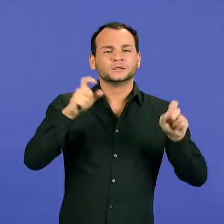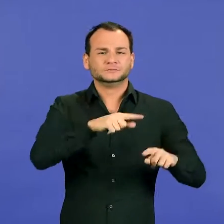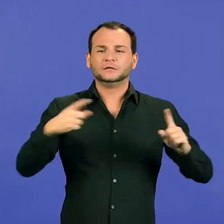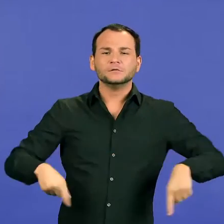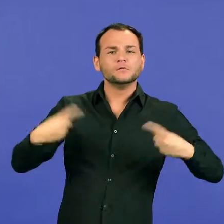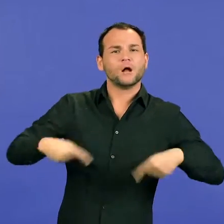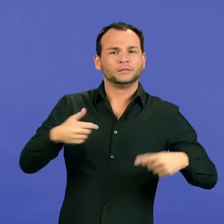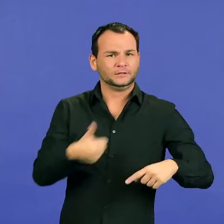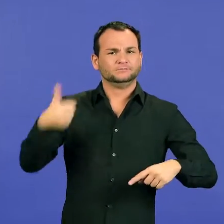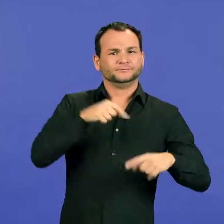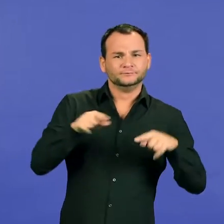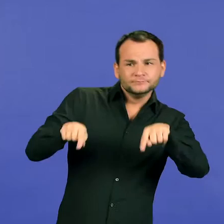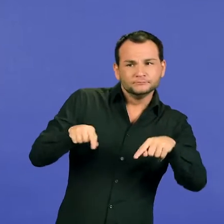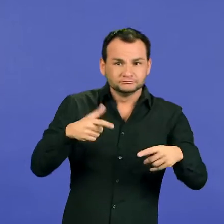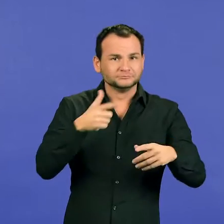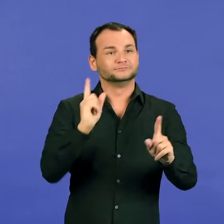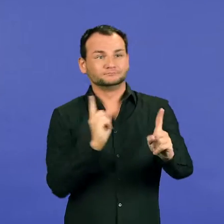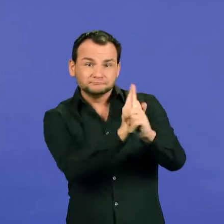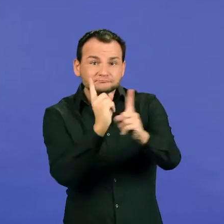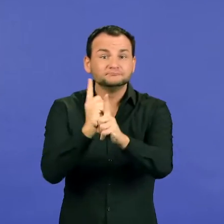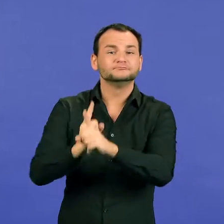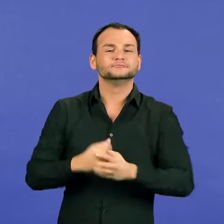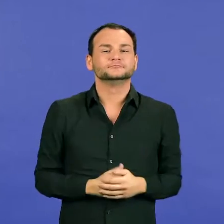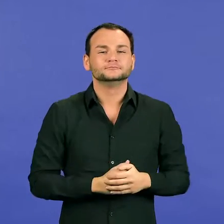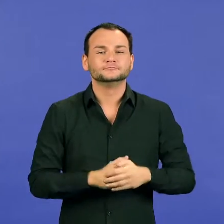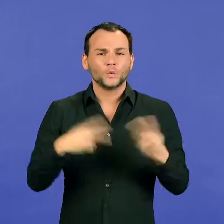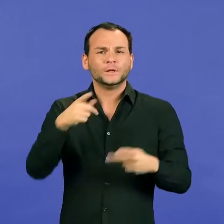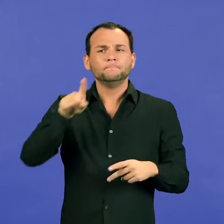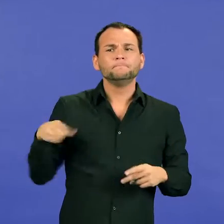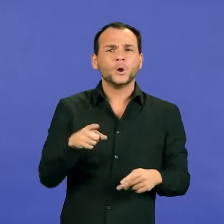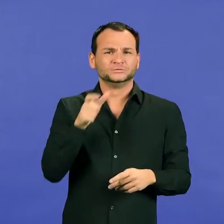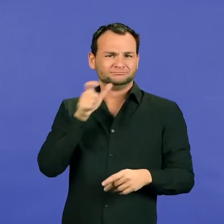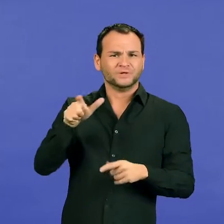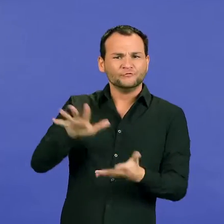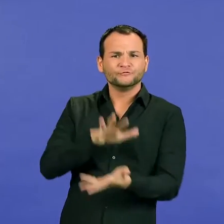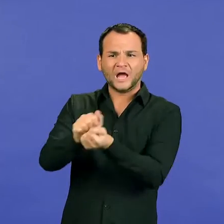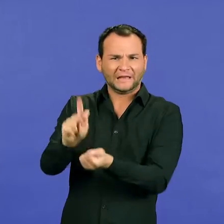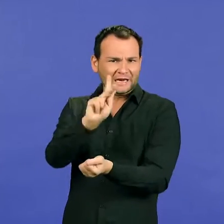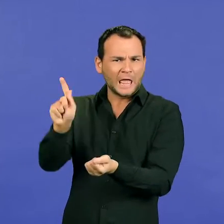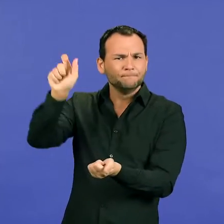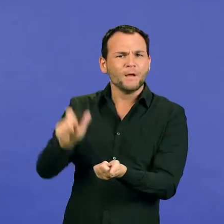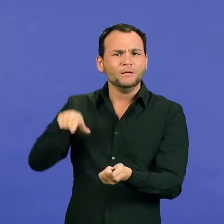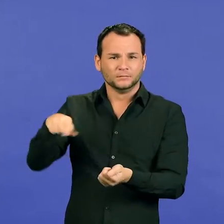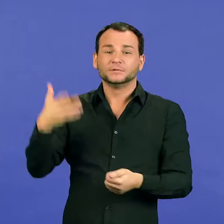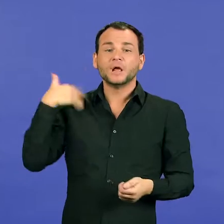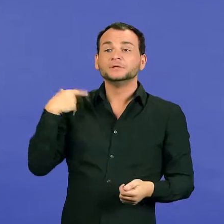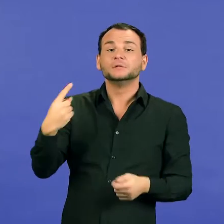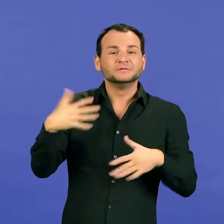der die Räder für die Wagen baute. Oder die Mausfallenkrämerin,